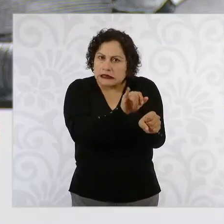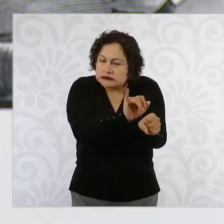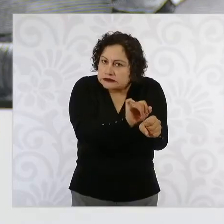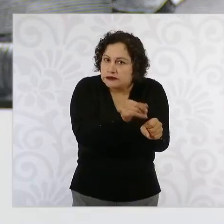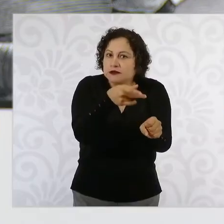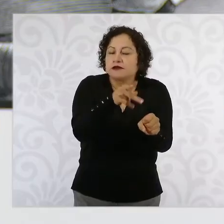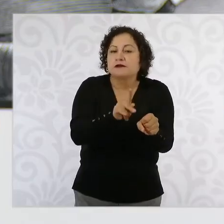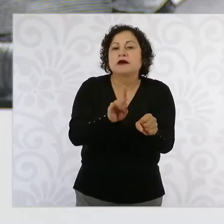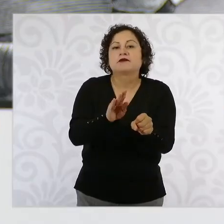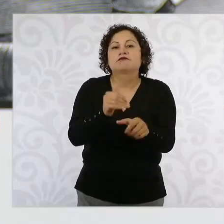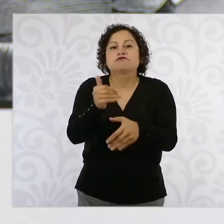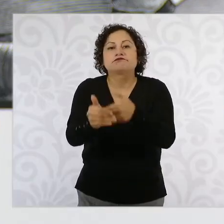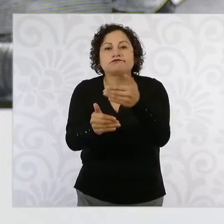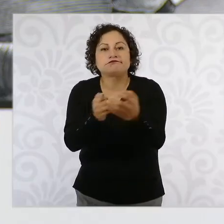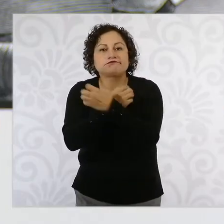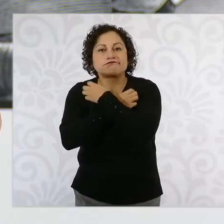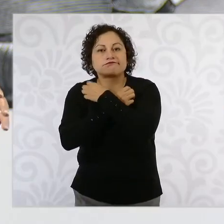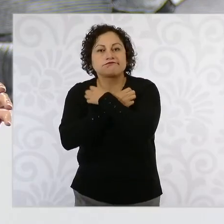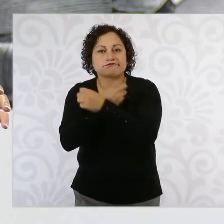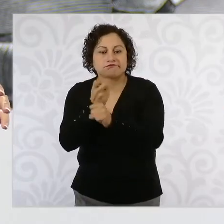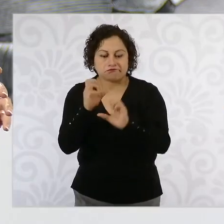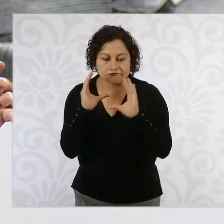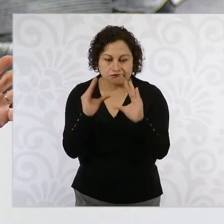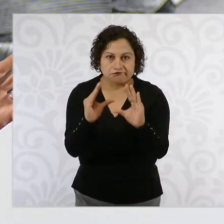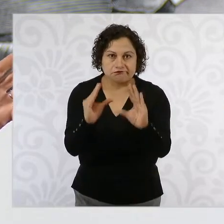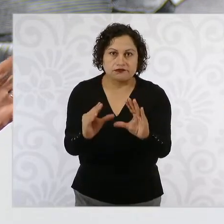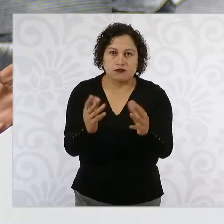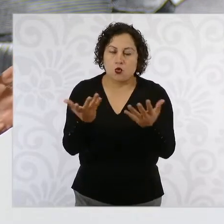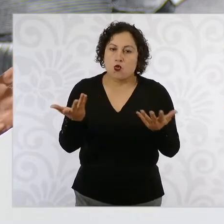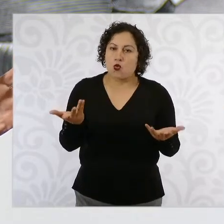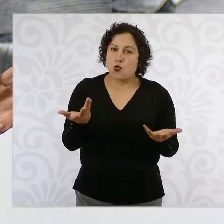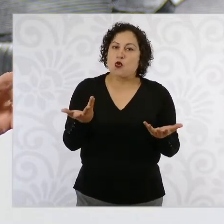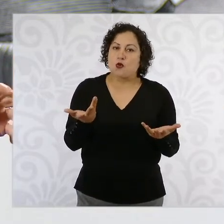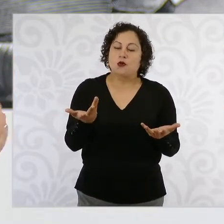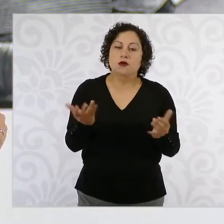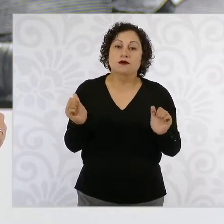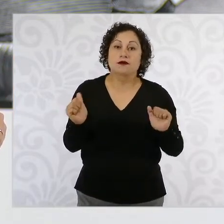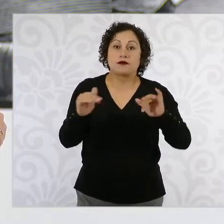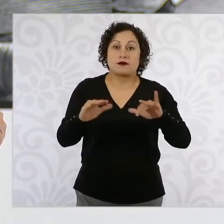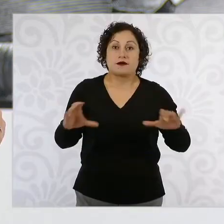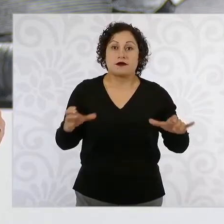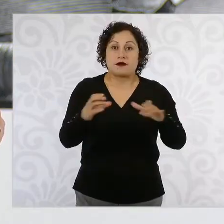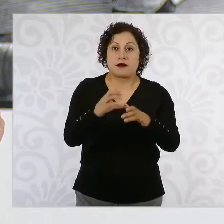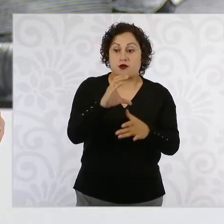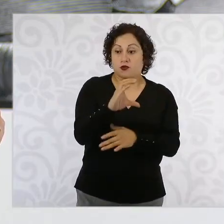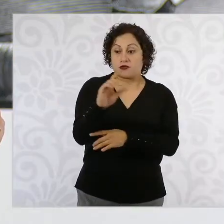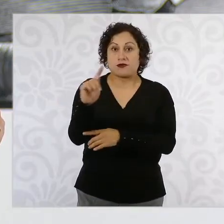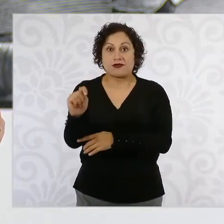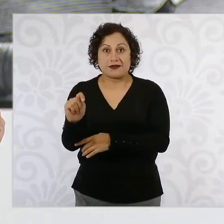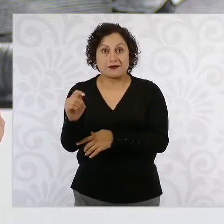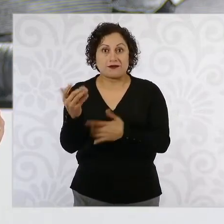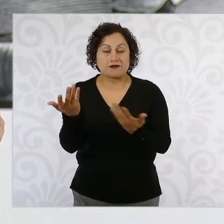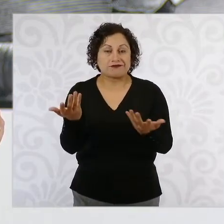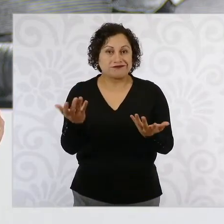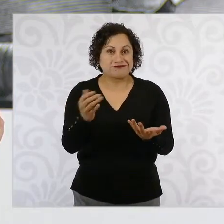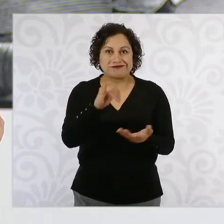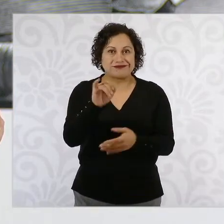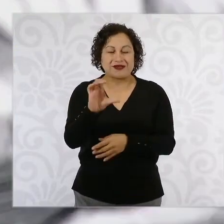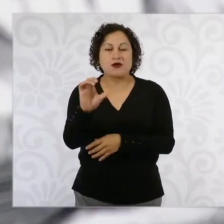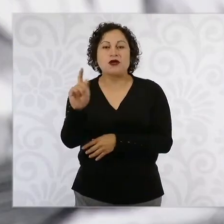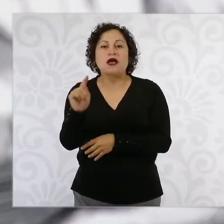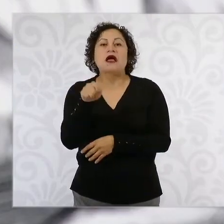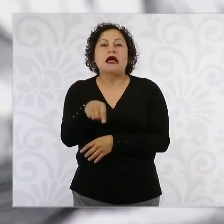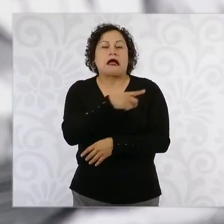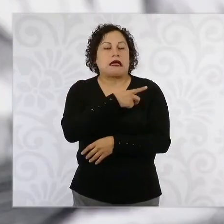educativos Entonces es un espacio fundamental de coordinación de quienes participan en el proceso